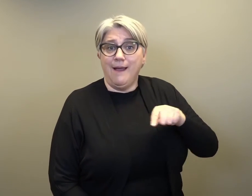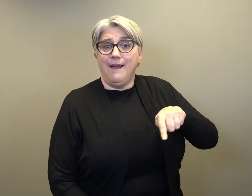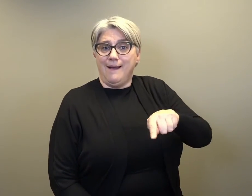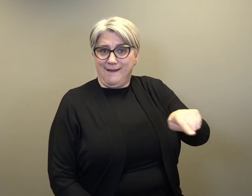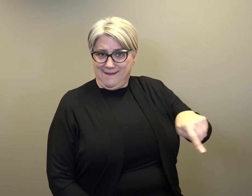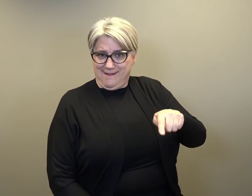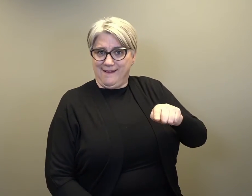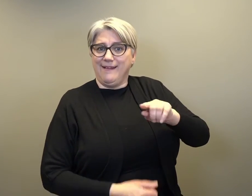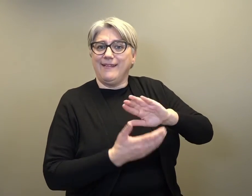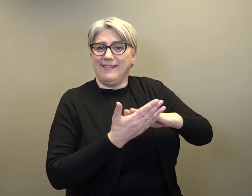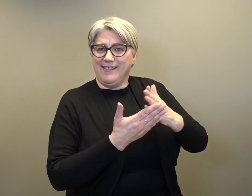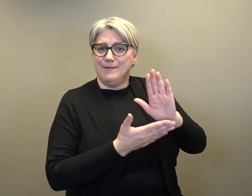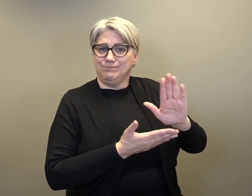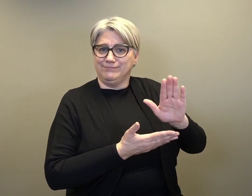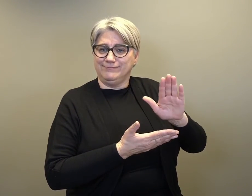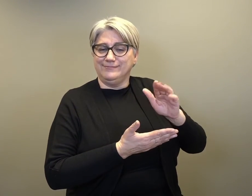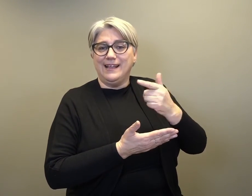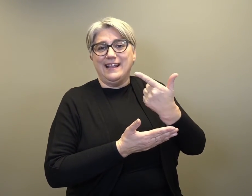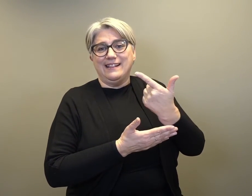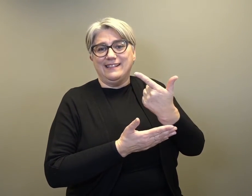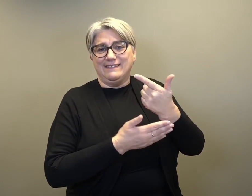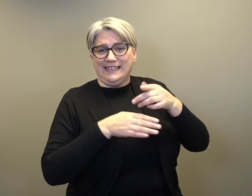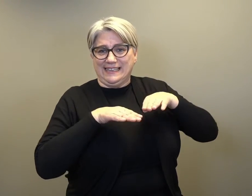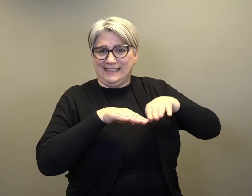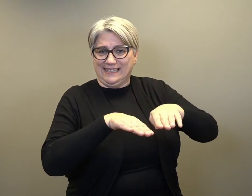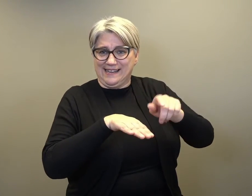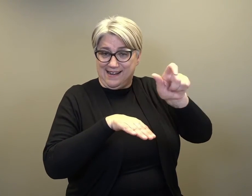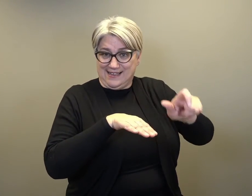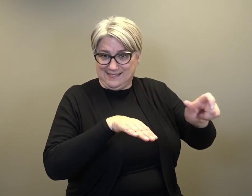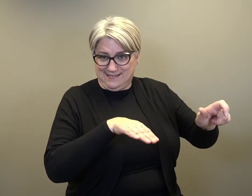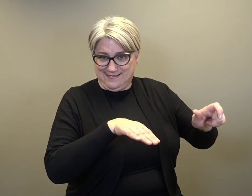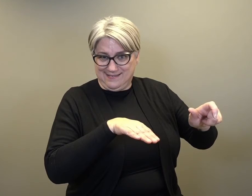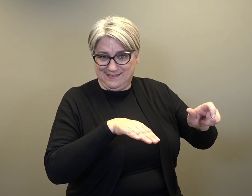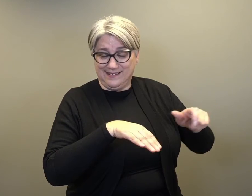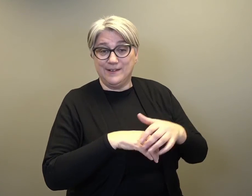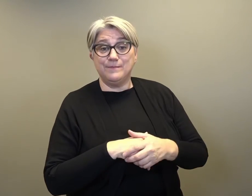Sem þýðir að þau verði tvítyngdir einstaklingar.